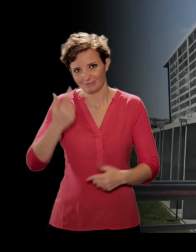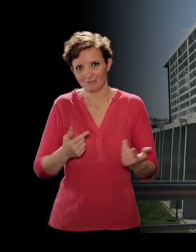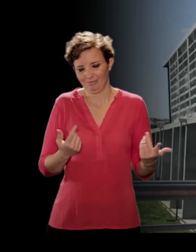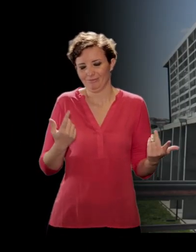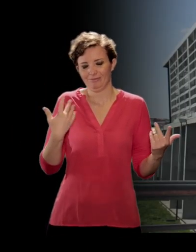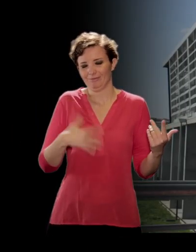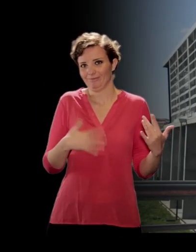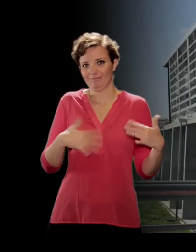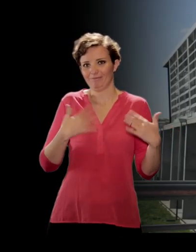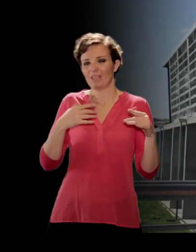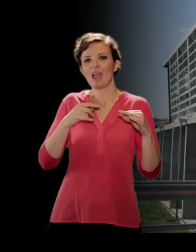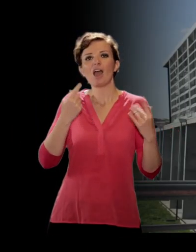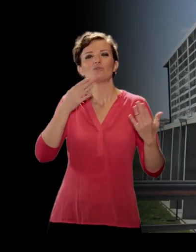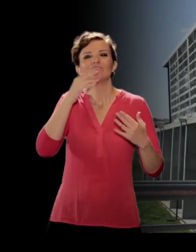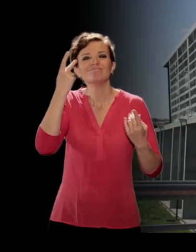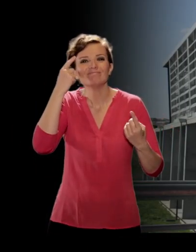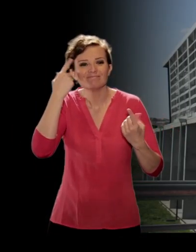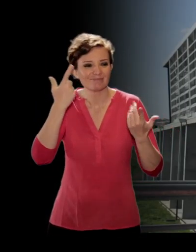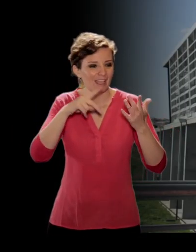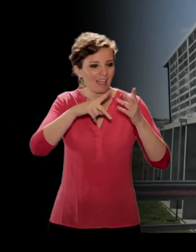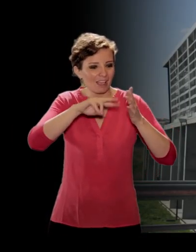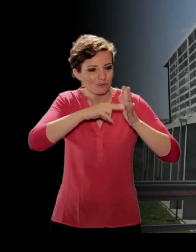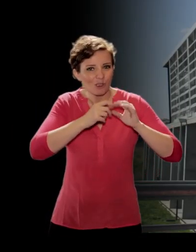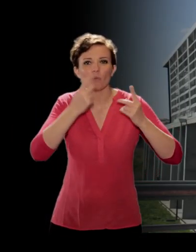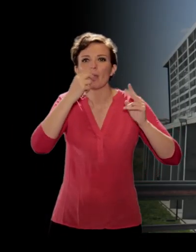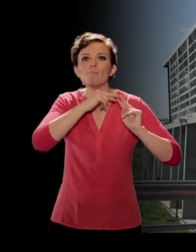Basta pensare alle opere di ingegneria più significative come i ponti.